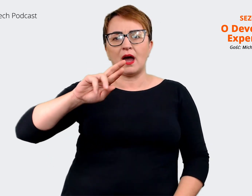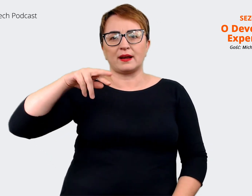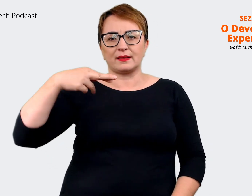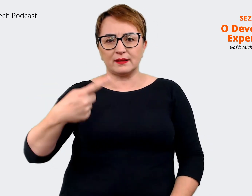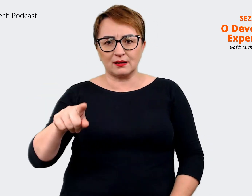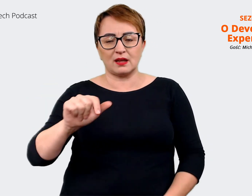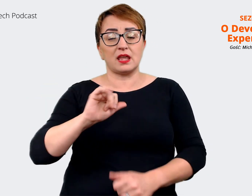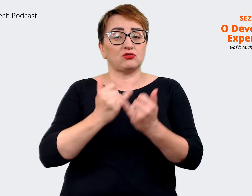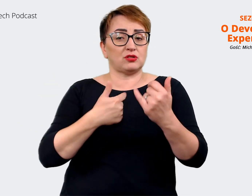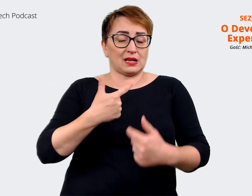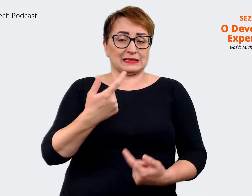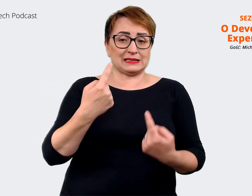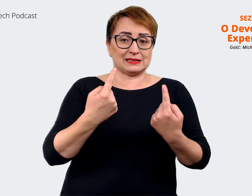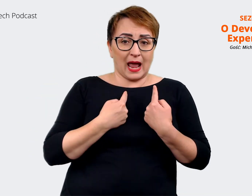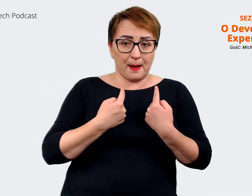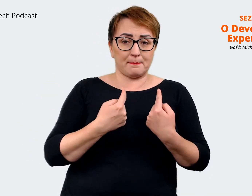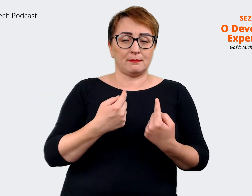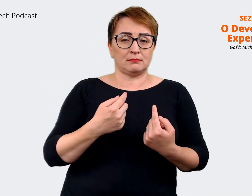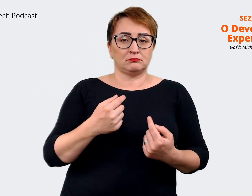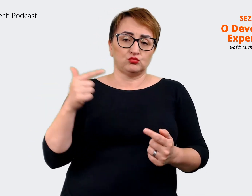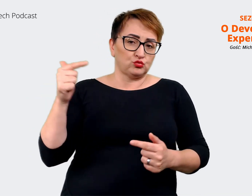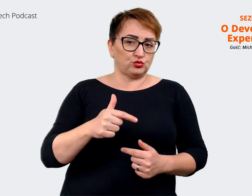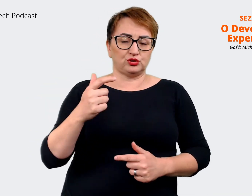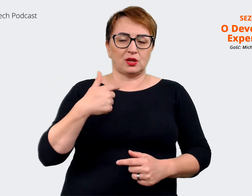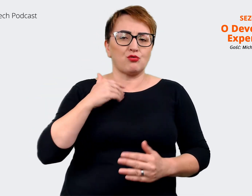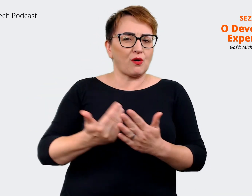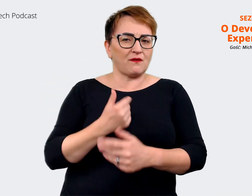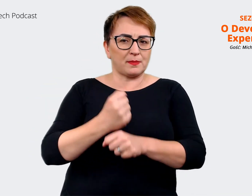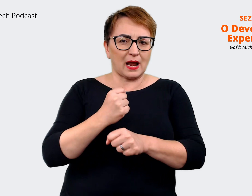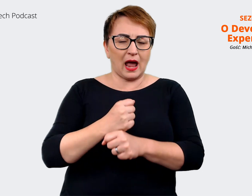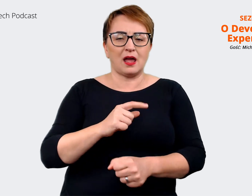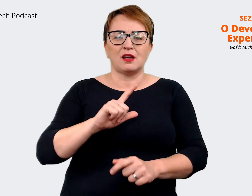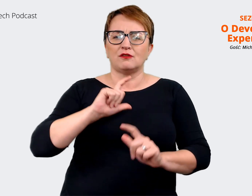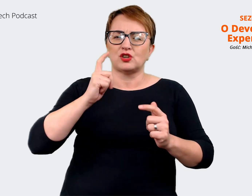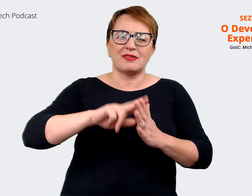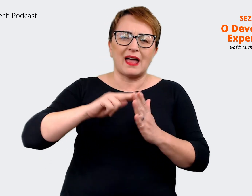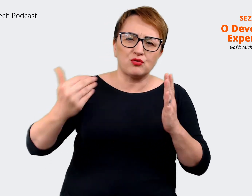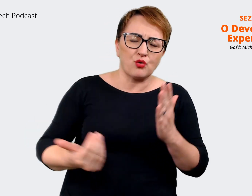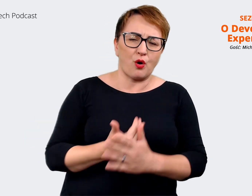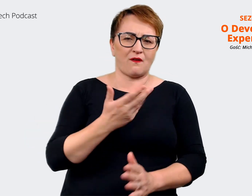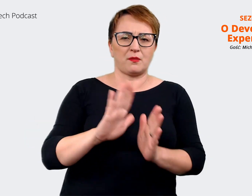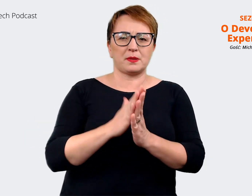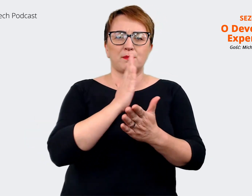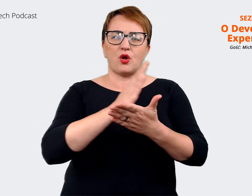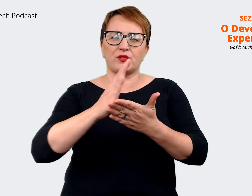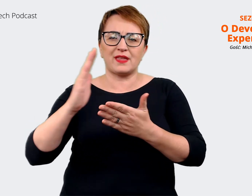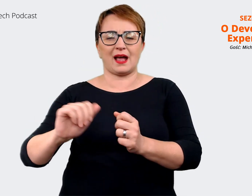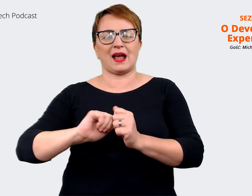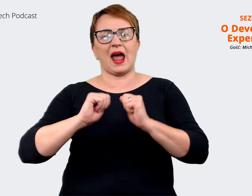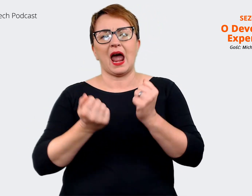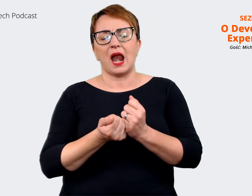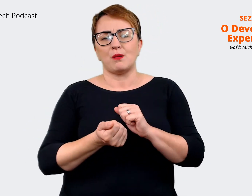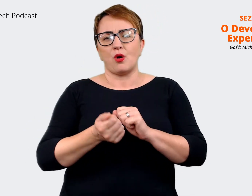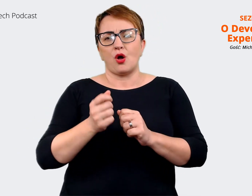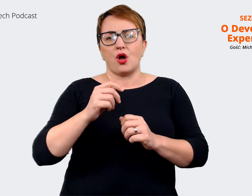a potem sam wymyślać koło na nowo i wszystkie biblioteki, jakieś systemy do dajmy na to